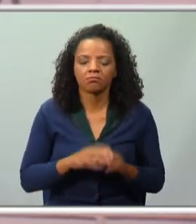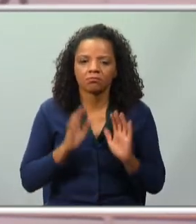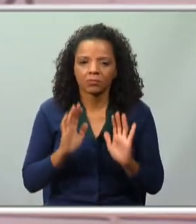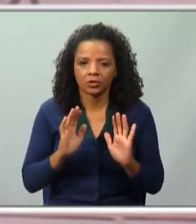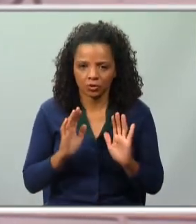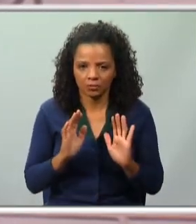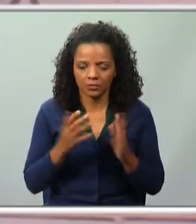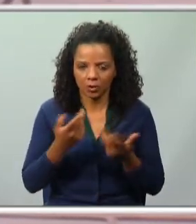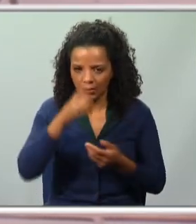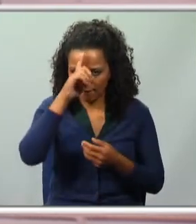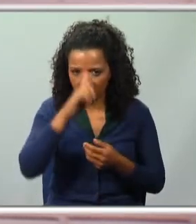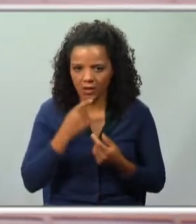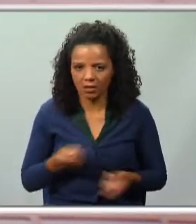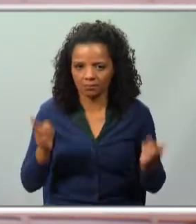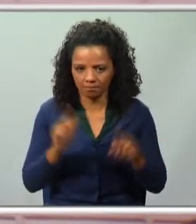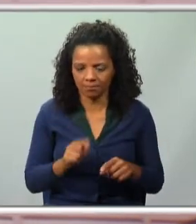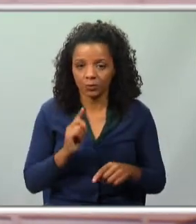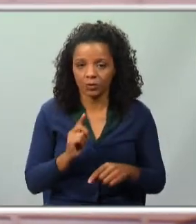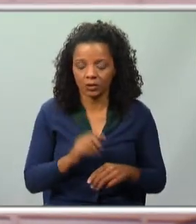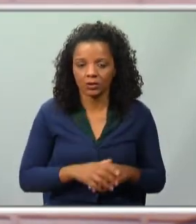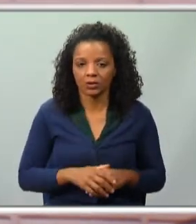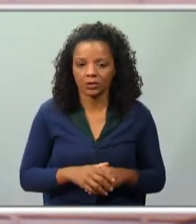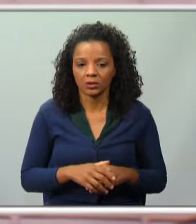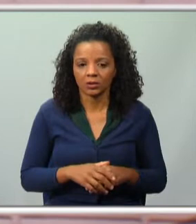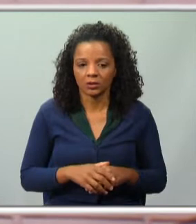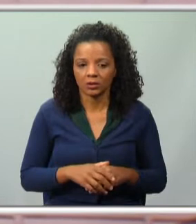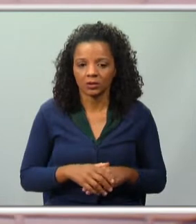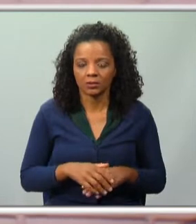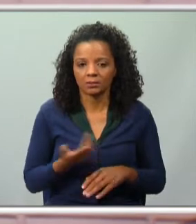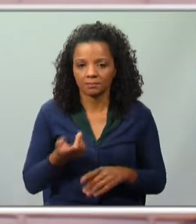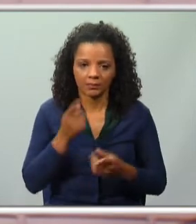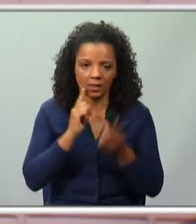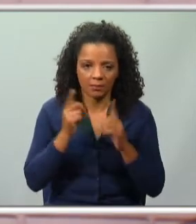vamos então Recordar vamos recordar o que com Esta animação e nesta animação 讓我們記住讓我們記住與此動畫和在此動畫中